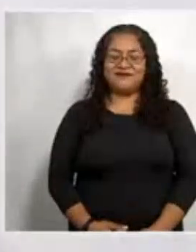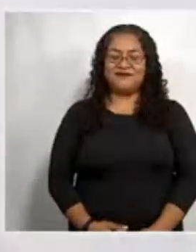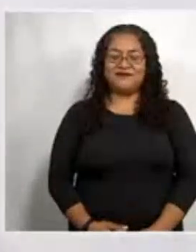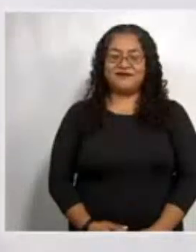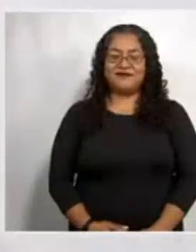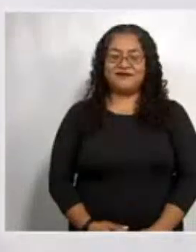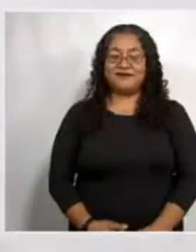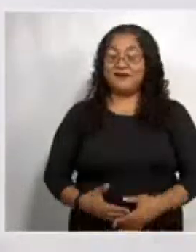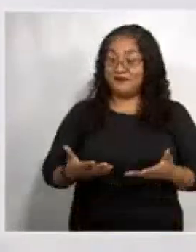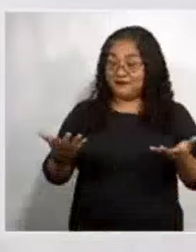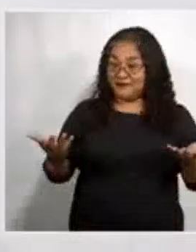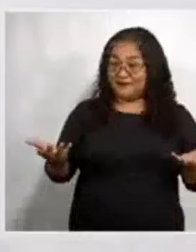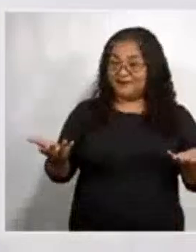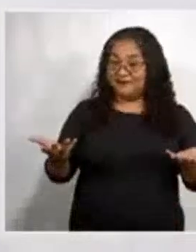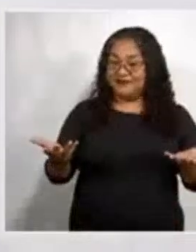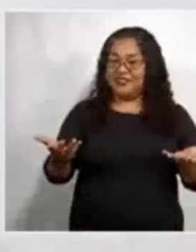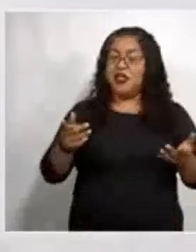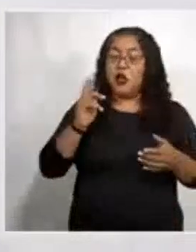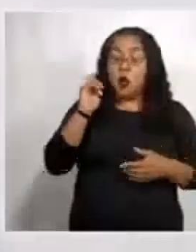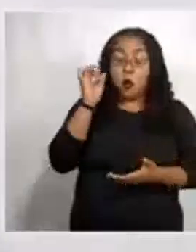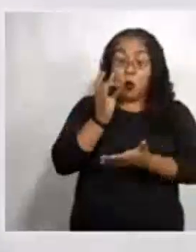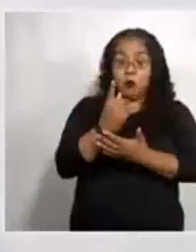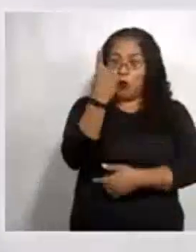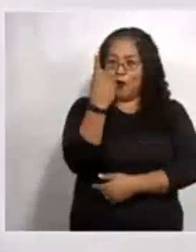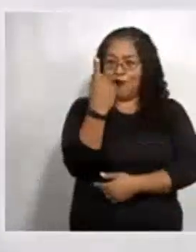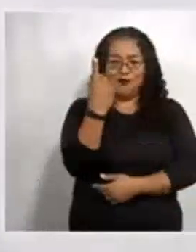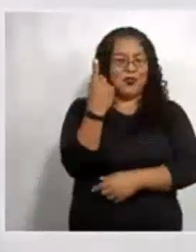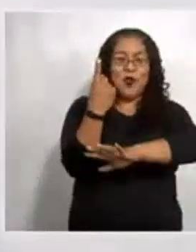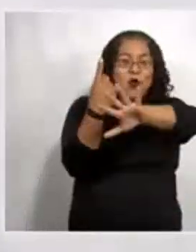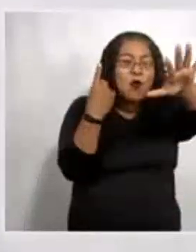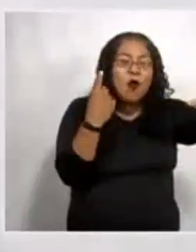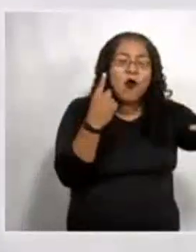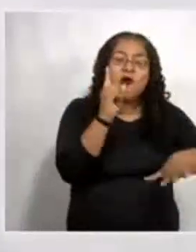Llegamos todas.